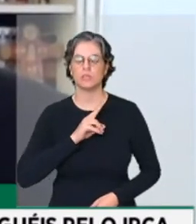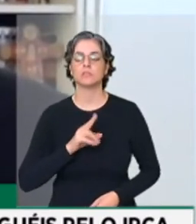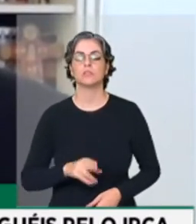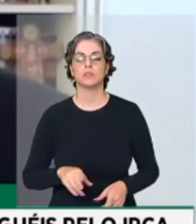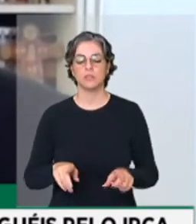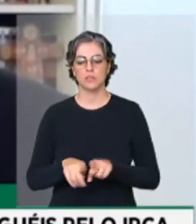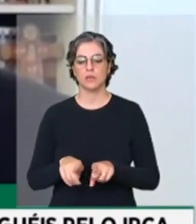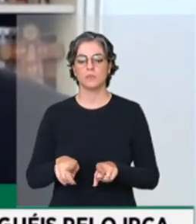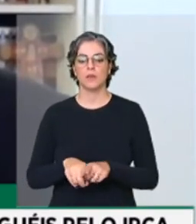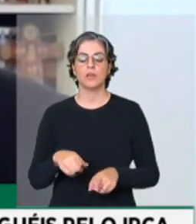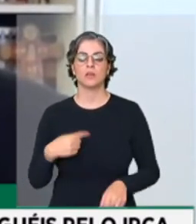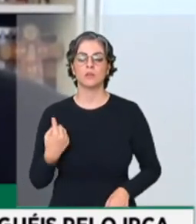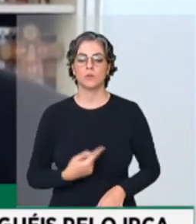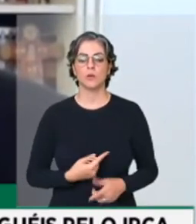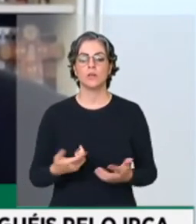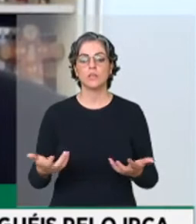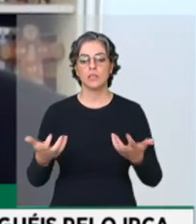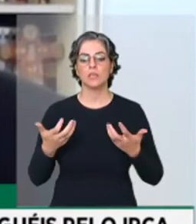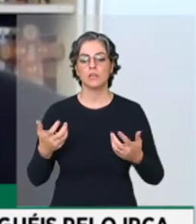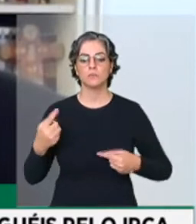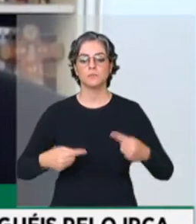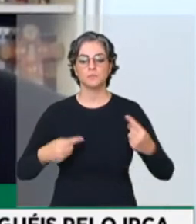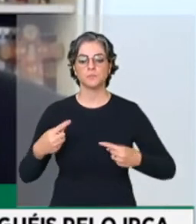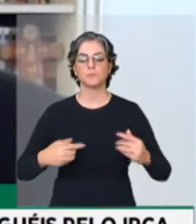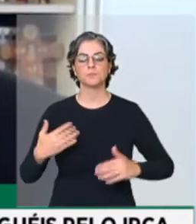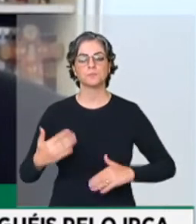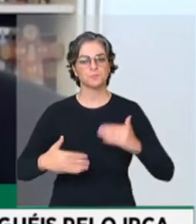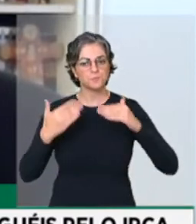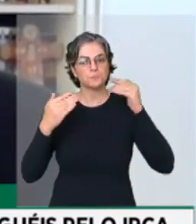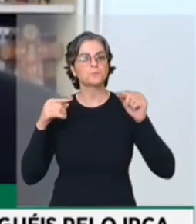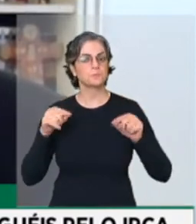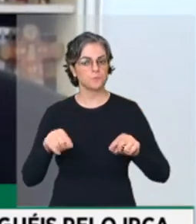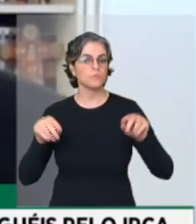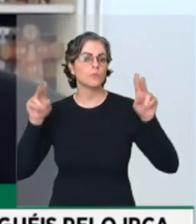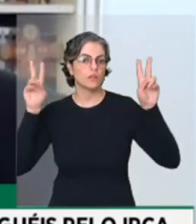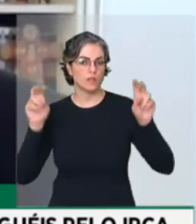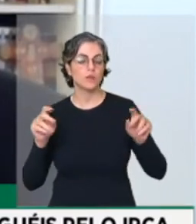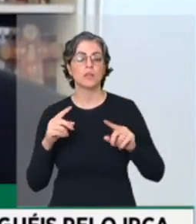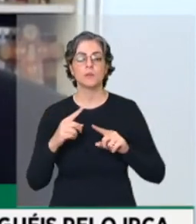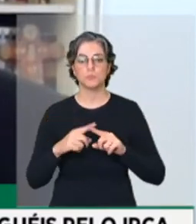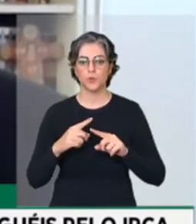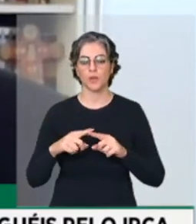QUEREMOS... DISCUTIR E AVANÇAR NO MÉRITO DESSA PROPOSTA. POR DUAS QUESTÕES. A PRIMEIRA PORQUE DE FATO NÓS PRECISAMOS TAMBÉM... ADOTAR